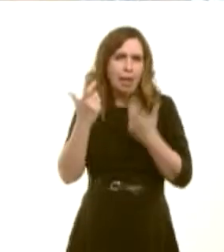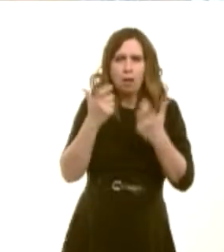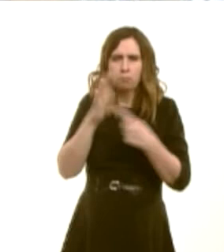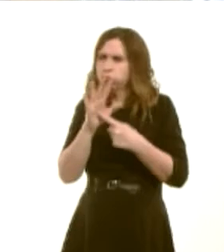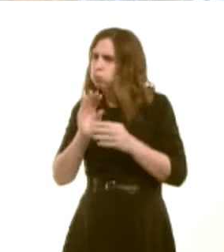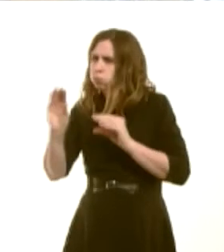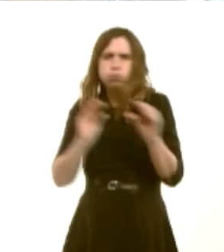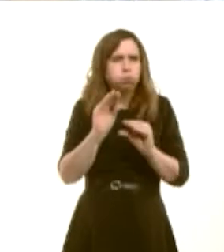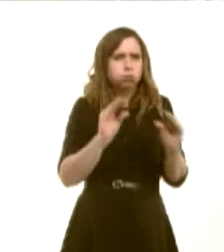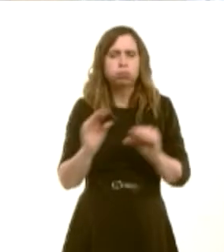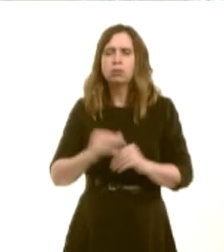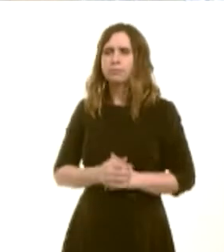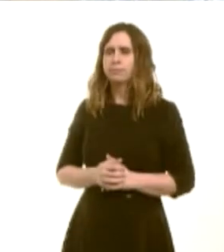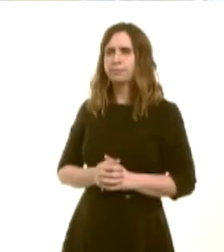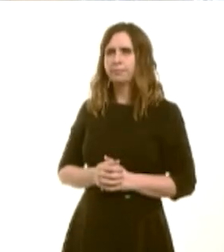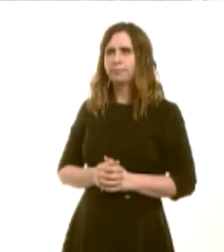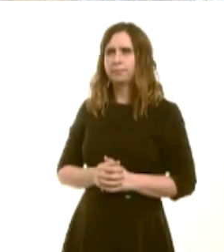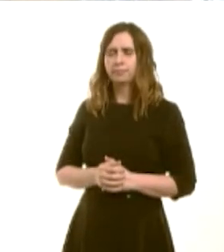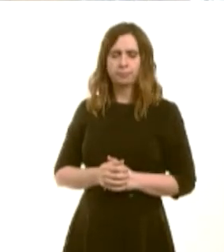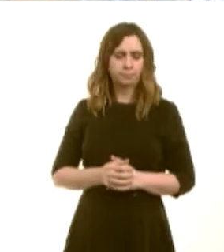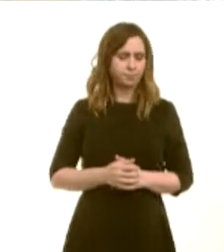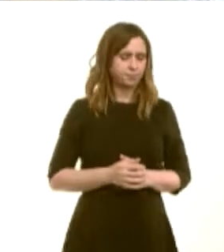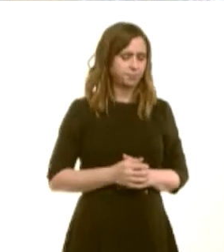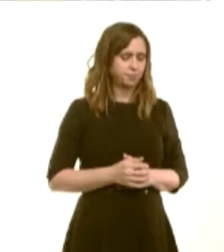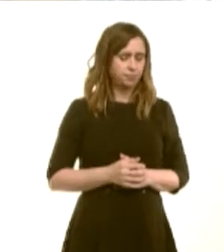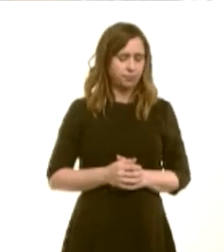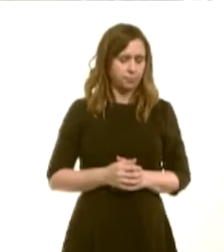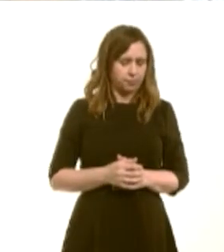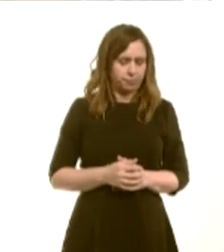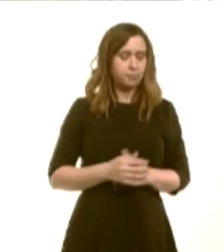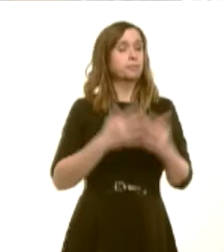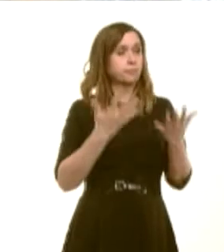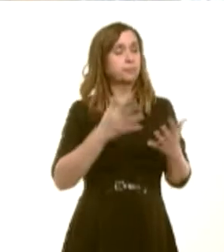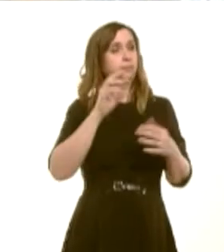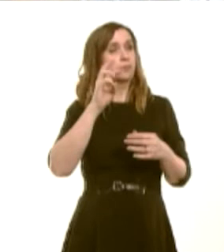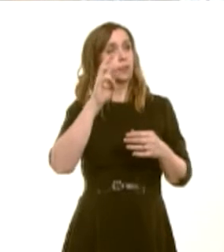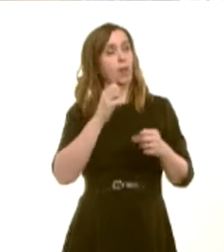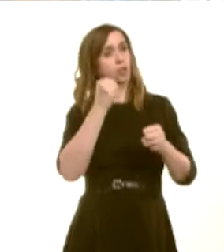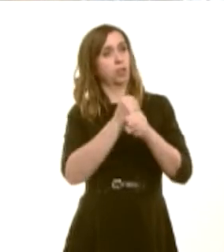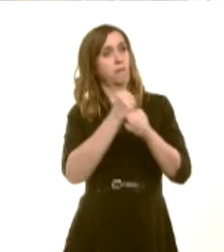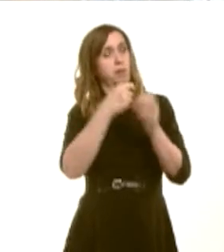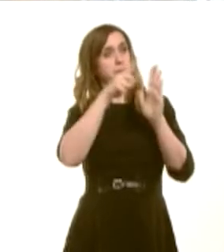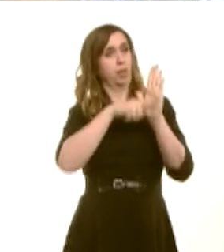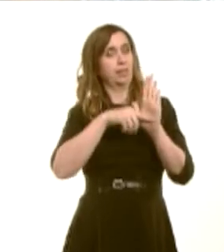yn mynd. Nick Ramsay: 4. A wnaiff y Prif Weinidog ddatganiad am bolisÔau Llywodraeth Cymru ar gyfer hyrwyddo ynni adnewyddadwy? OAQ(4)2187(FM)